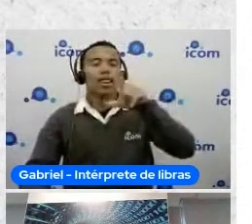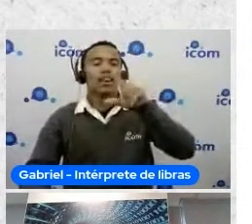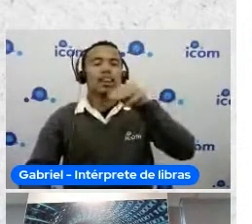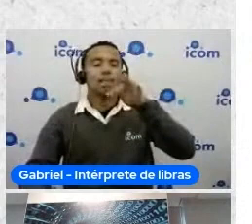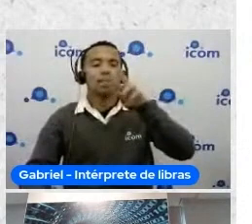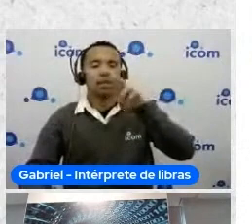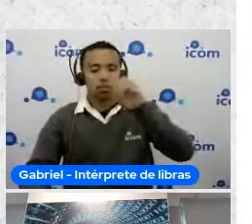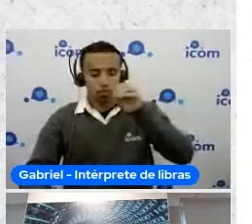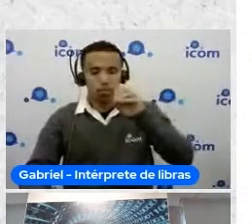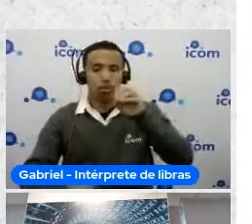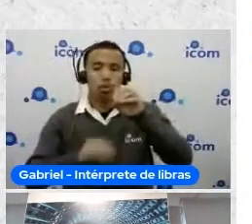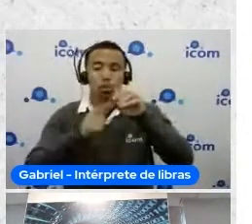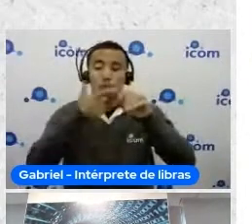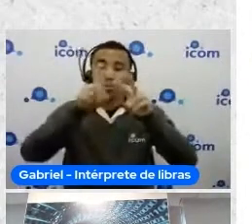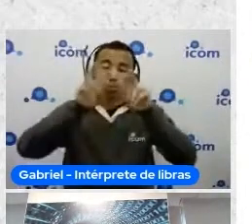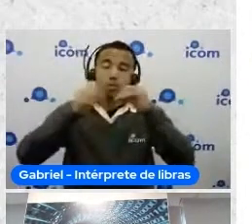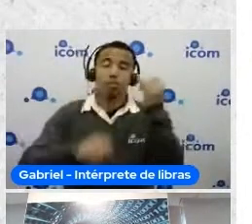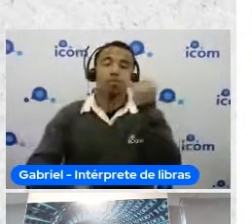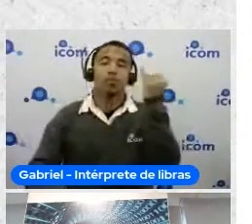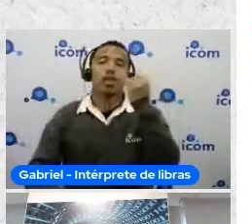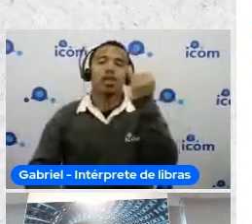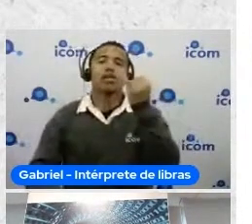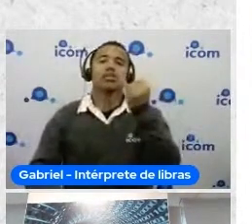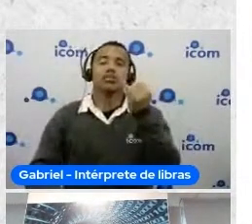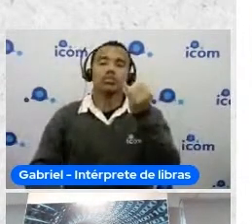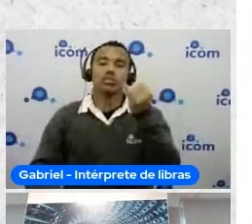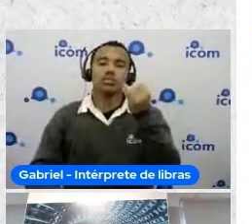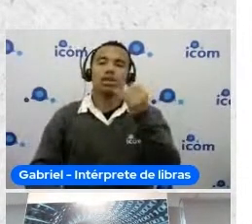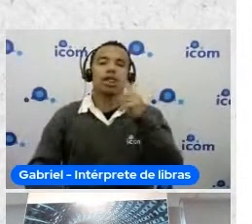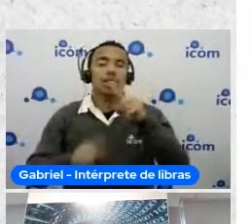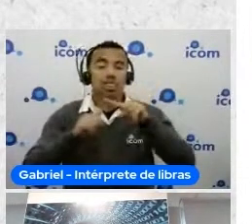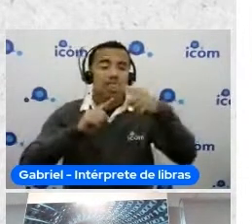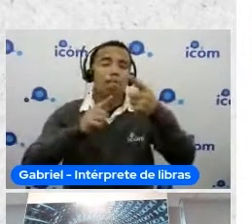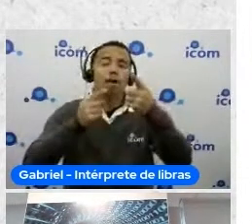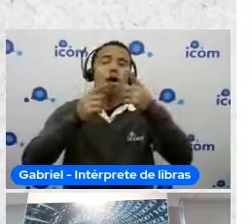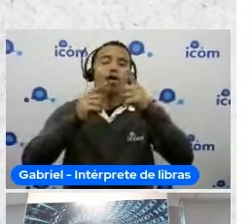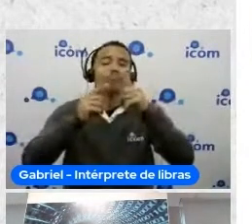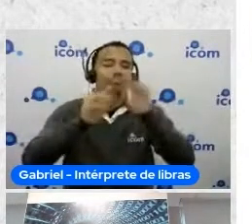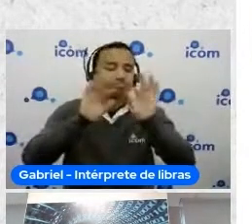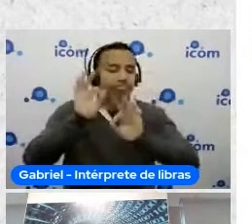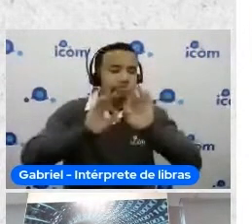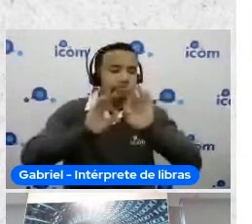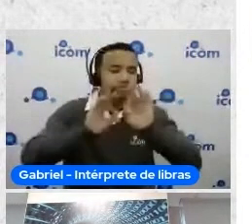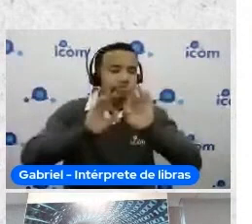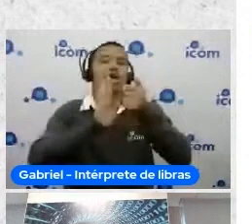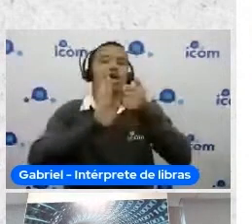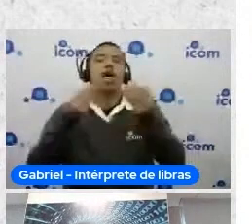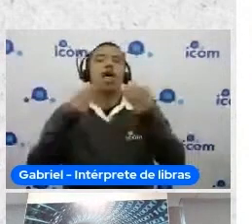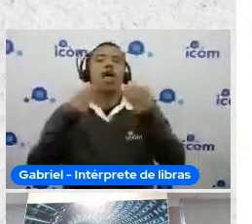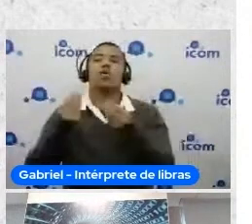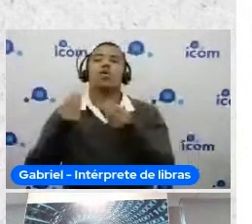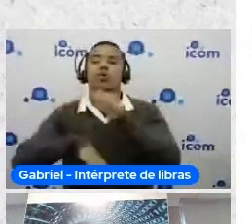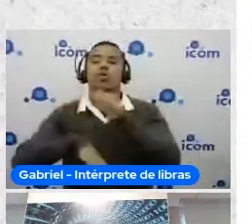é a condição do rolamento após a desmontagem, e também como foi feita a desmontagem, por exemplo,